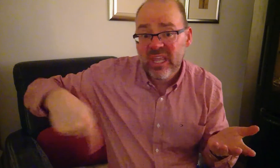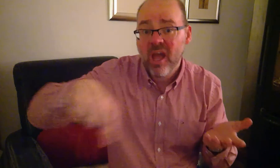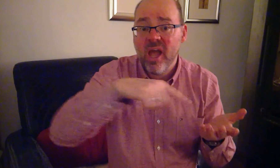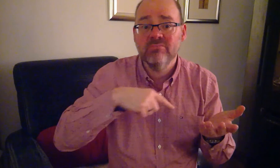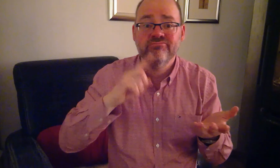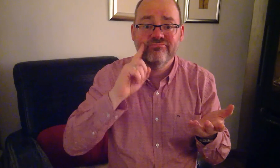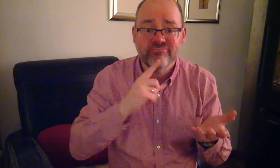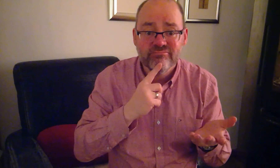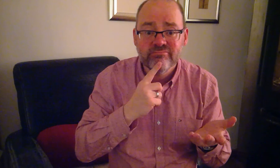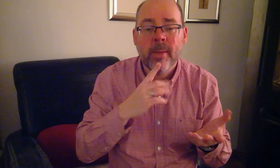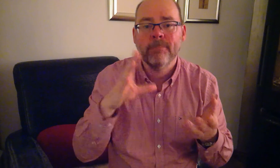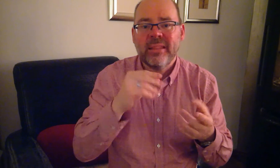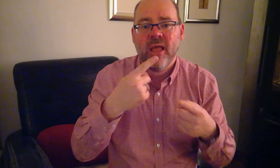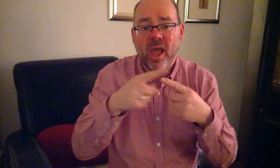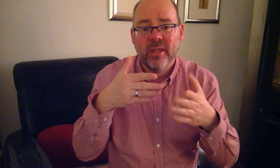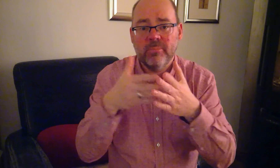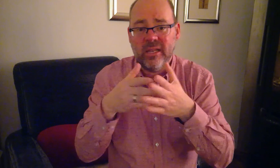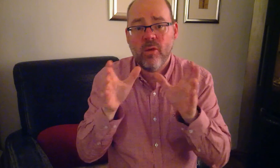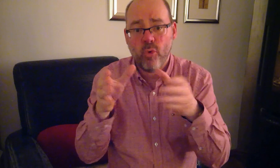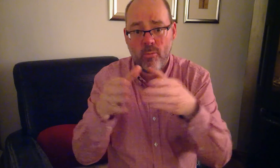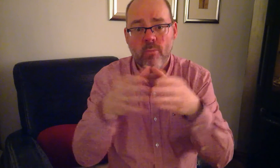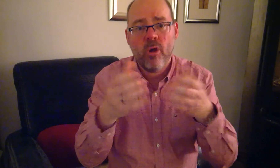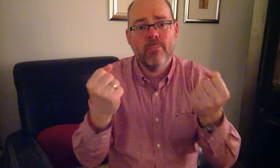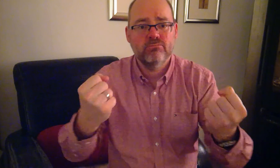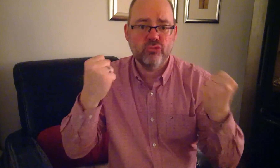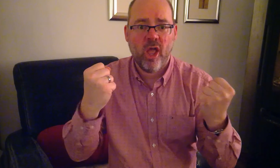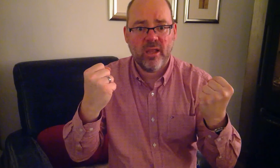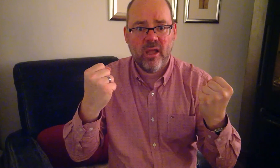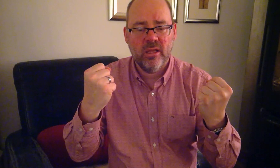Wir Gehörlosen arbeiten seitdem verstärkt mit anderen Behindertengruppen.